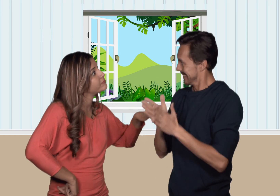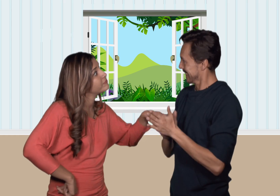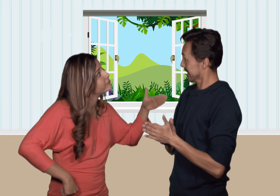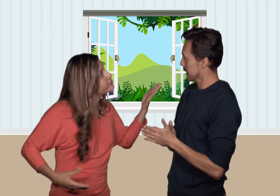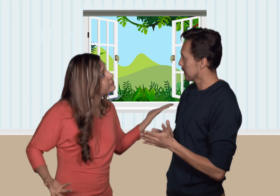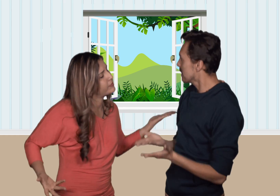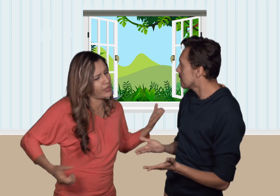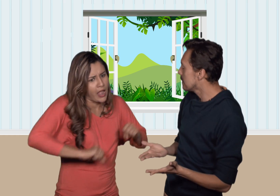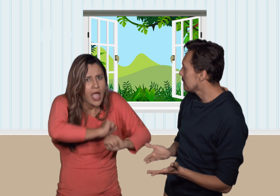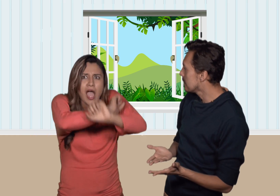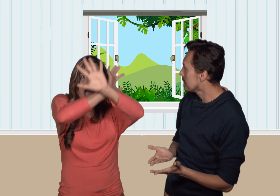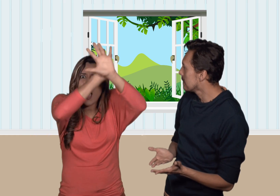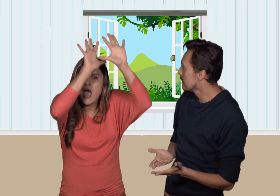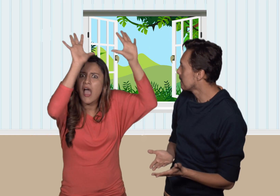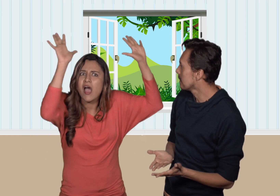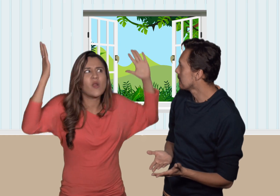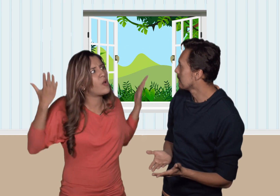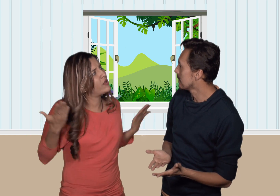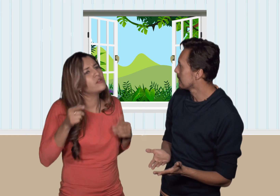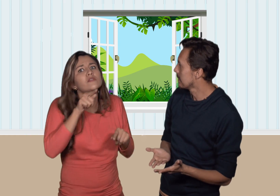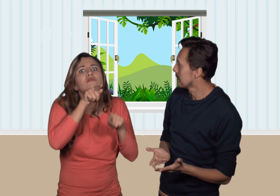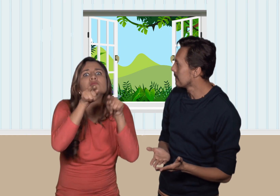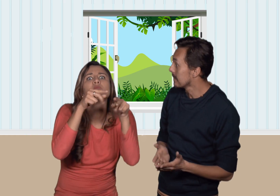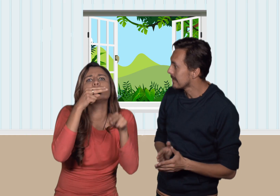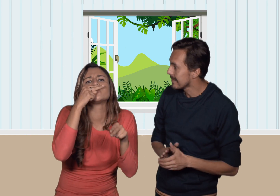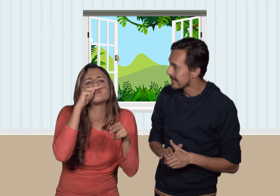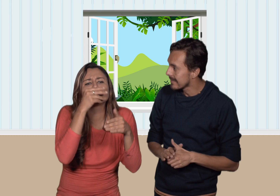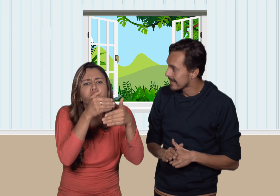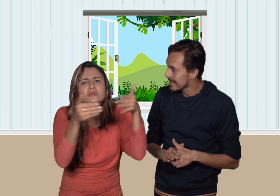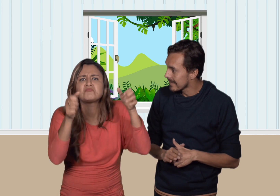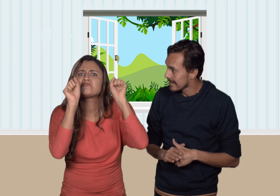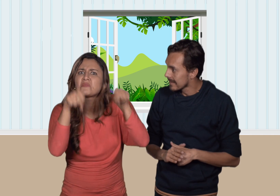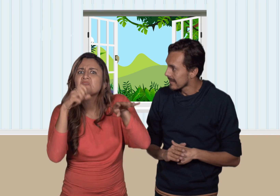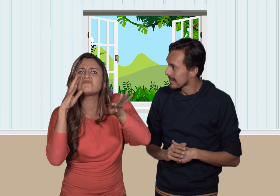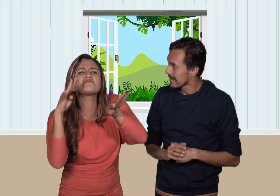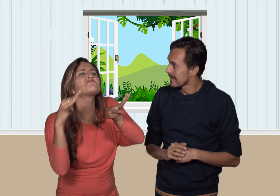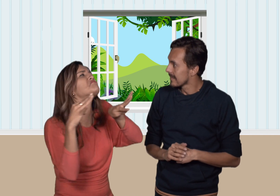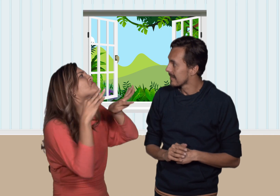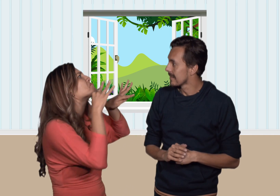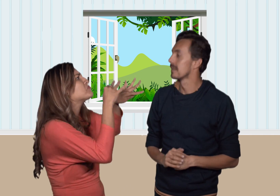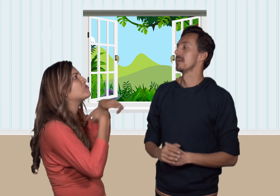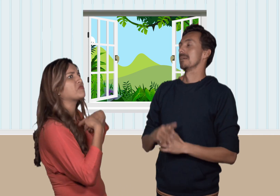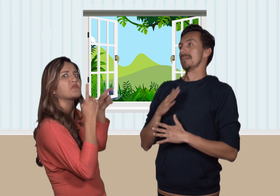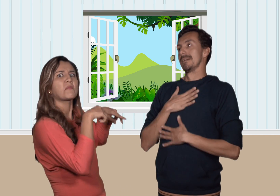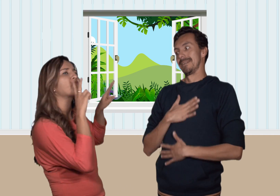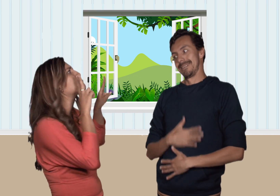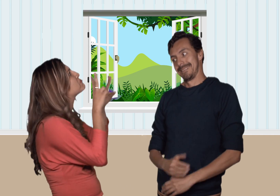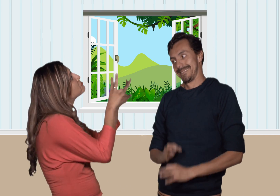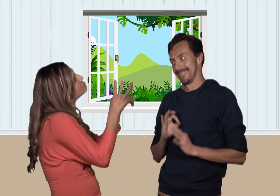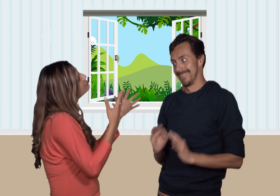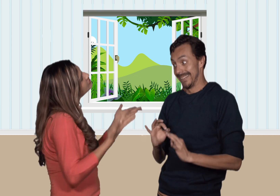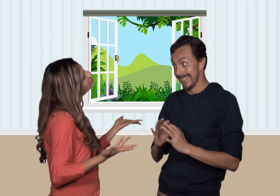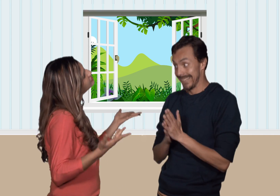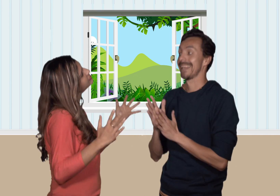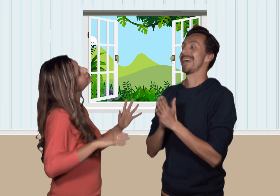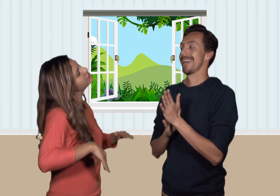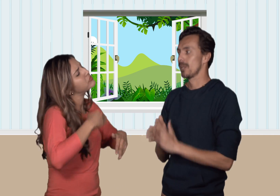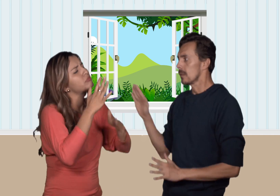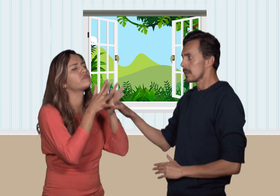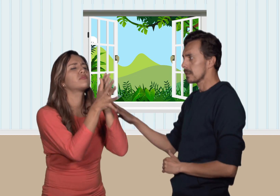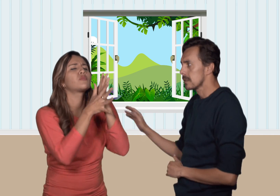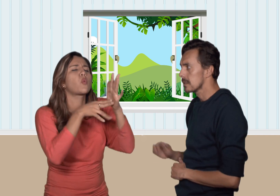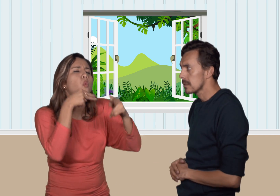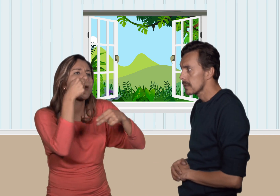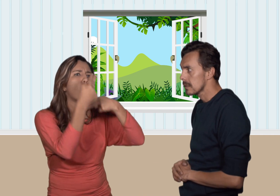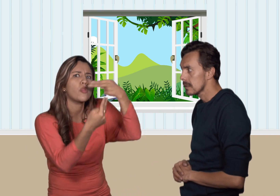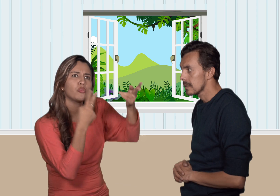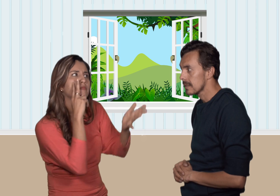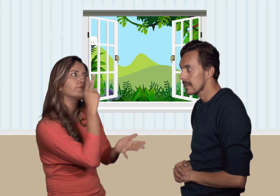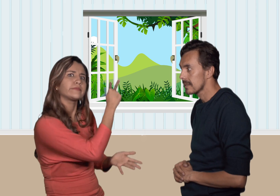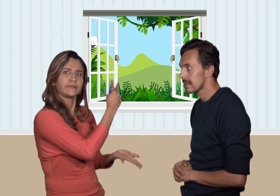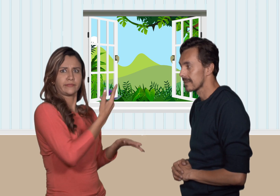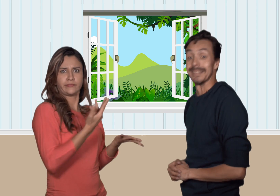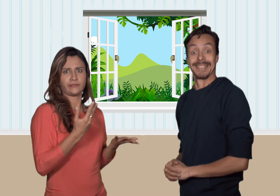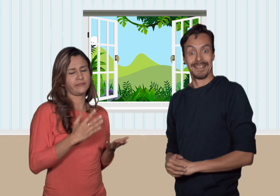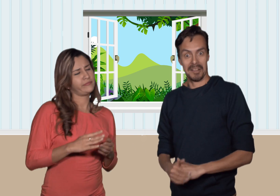Pero ¡claro! Los niños y yo podemos seguir observando los cuentos.